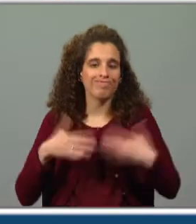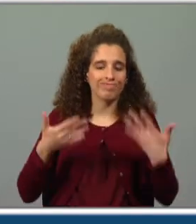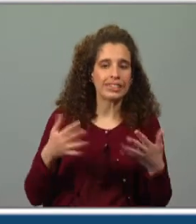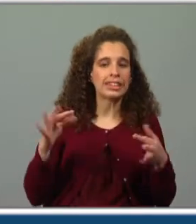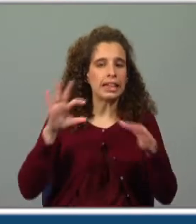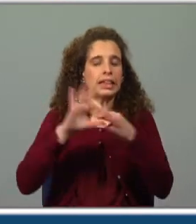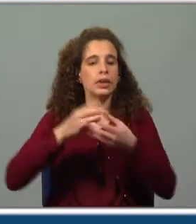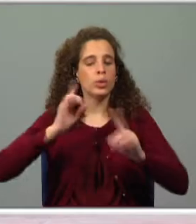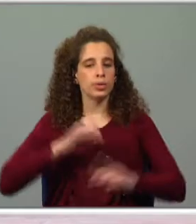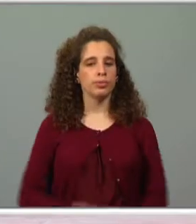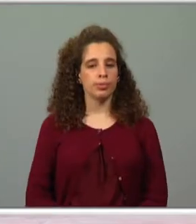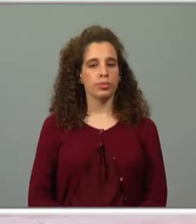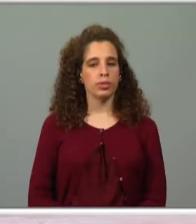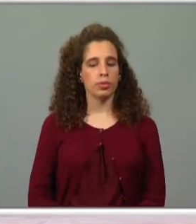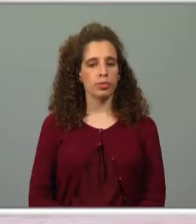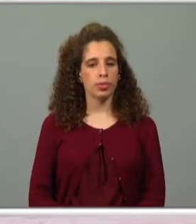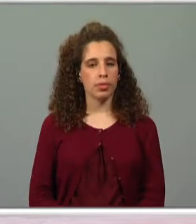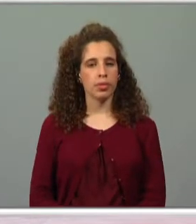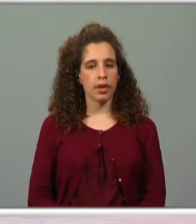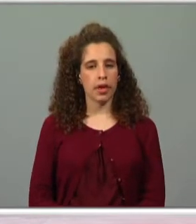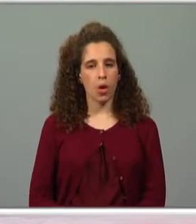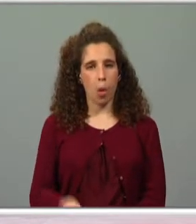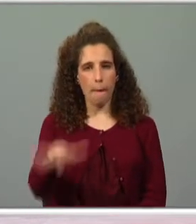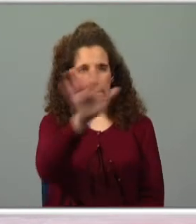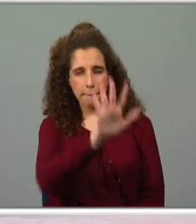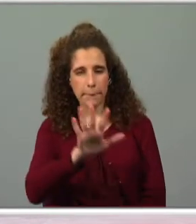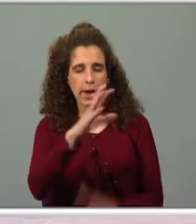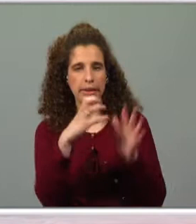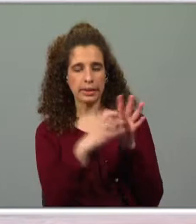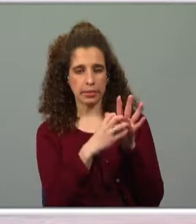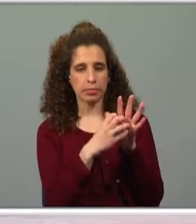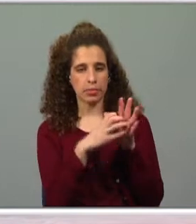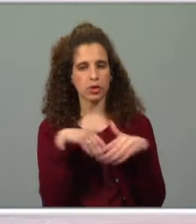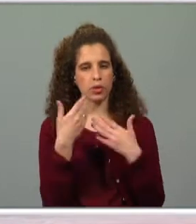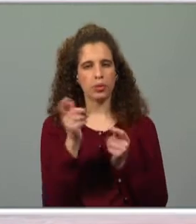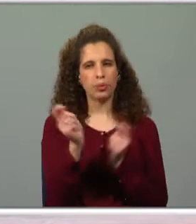tem a ver com o que como os planos da imagem Então vamos organizar Aqui as 與類似的計劃有關image 所以讓我們在這裡組織一下